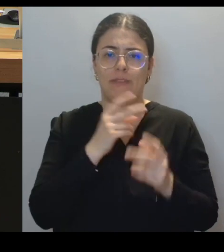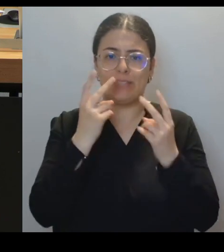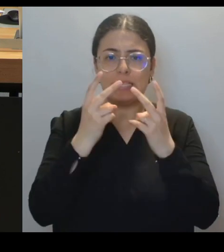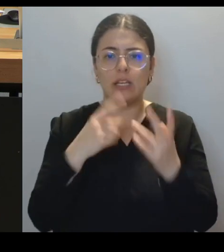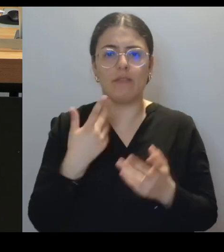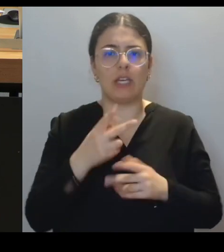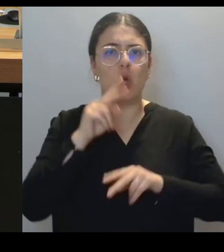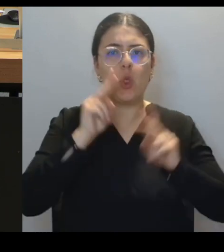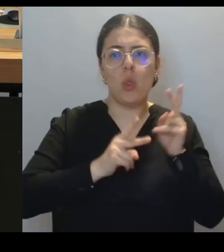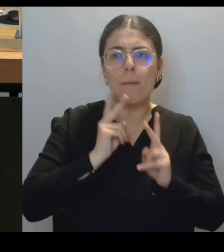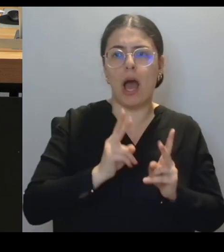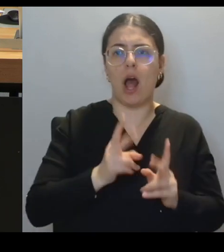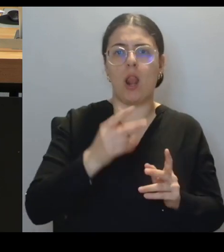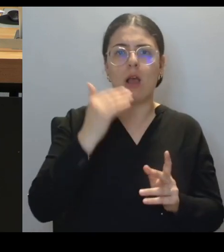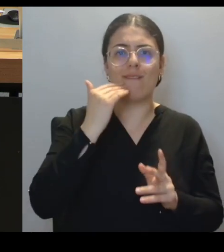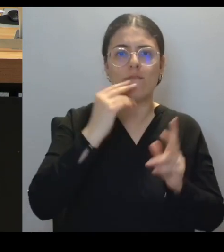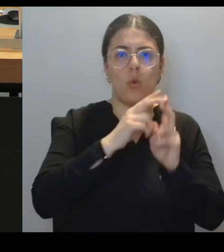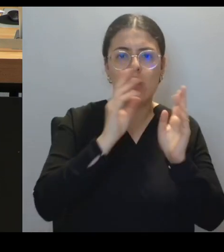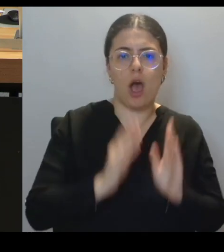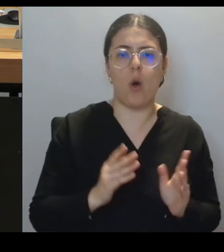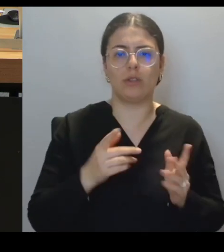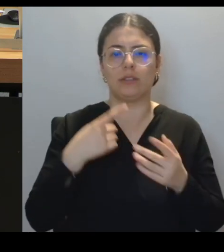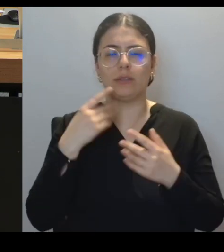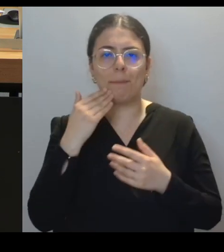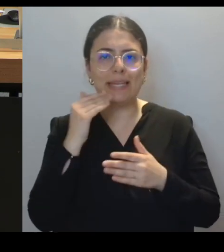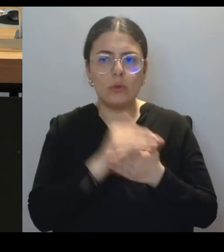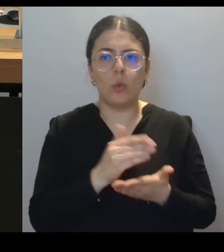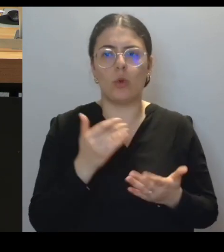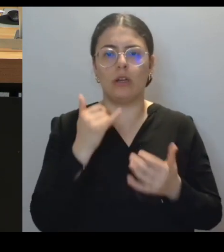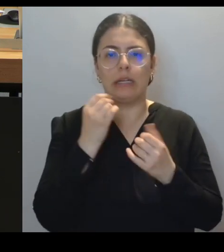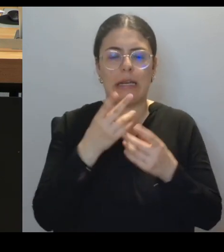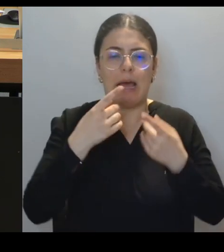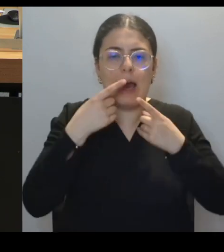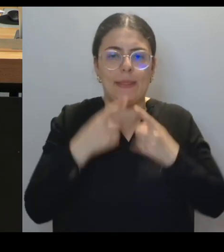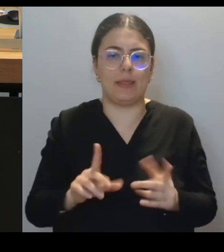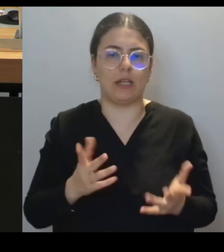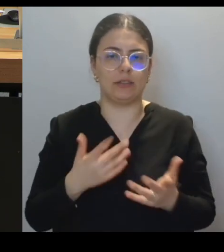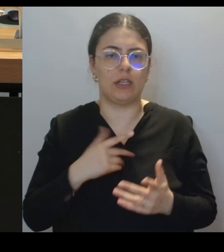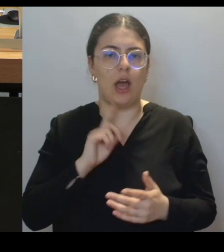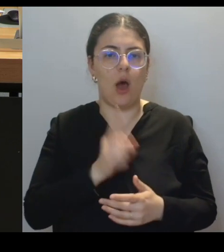Vorkaufsrecht die soziale Komponente immer eine Rolle spielt. Und das Tuntenhaus ist tatsächlich für viele